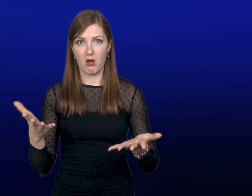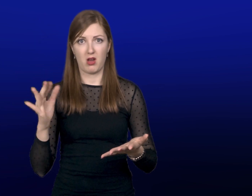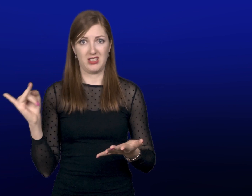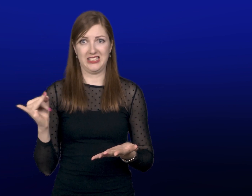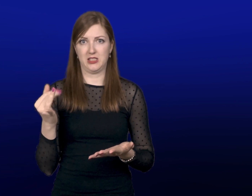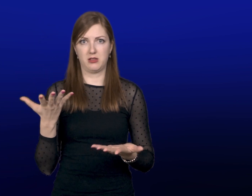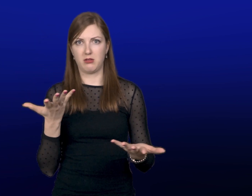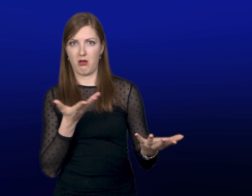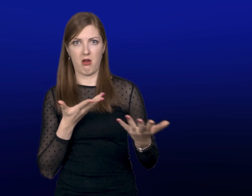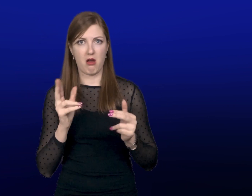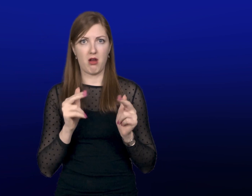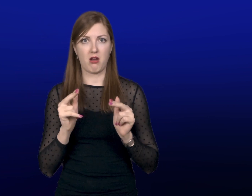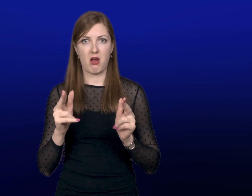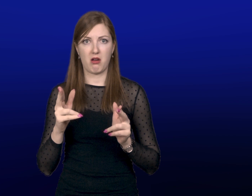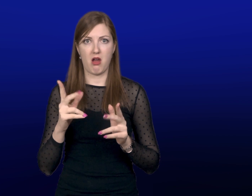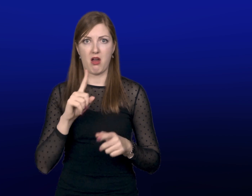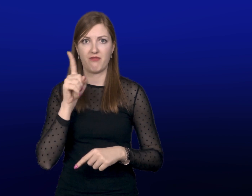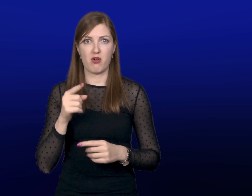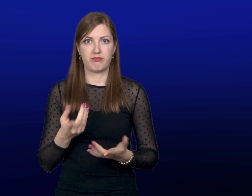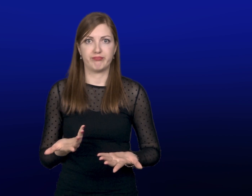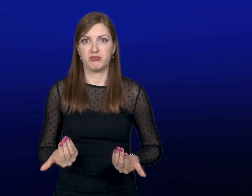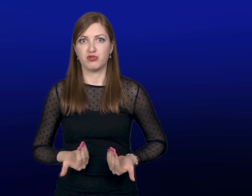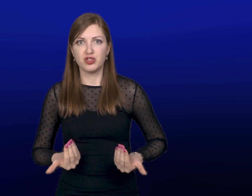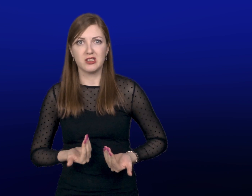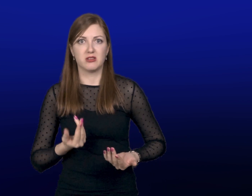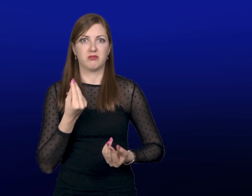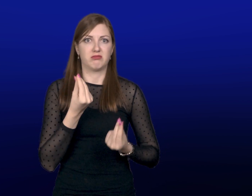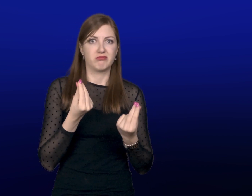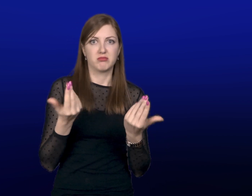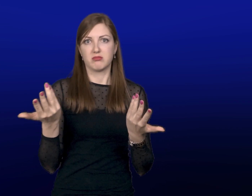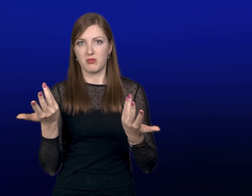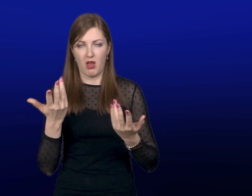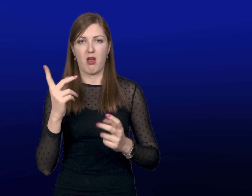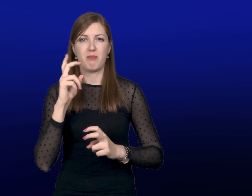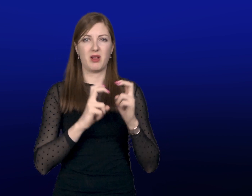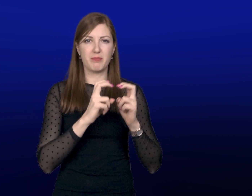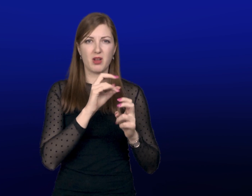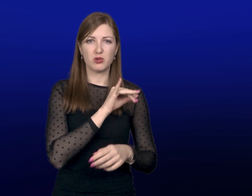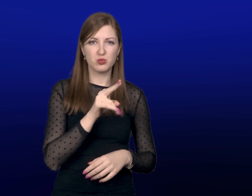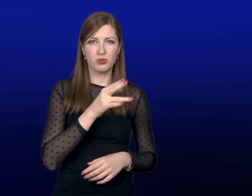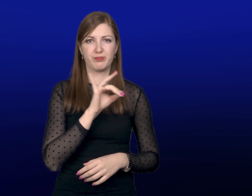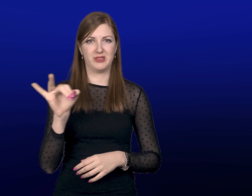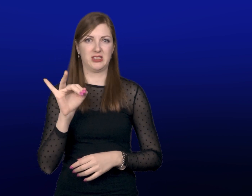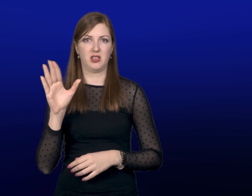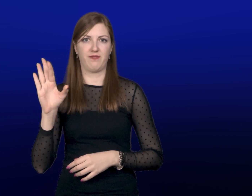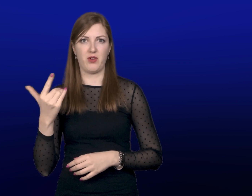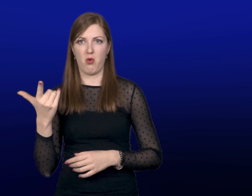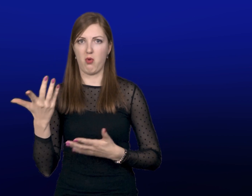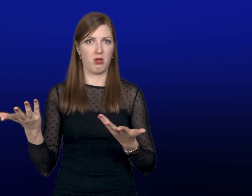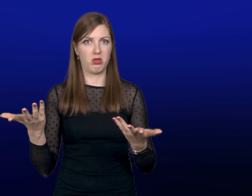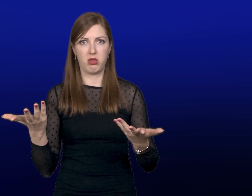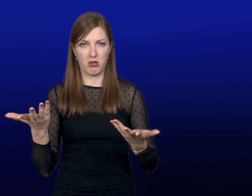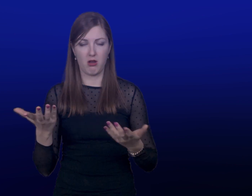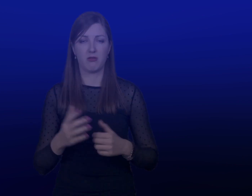и встал вопрос о выживании предприятия и регионального правления.